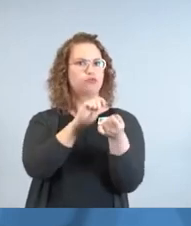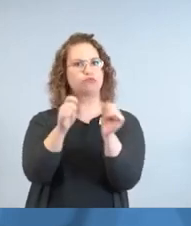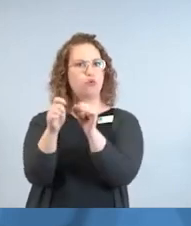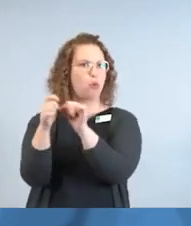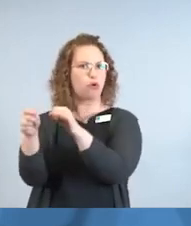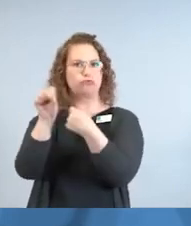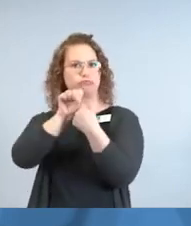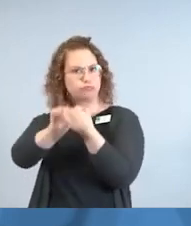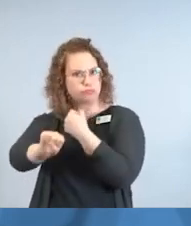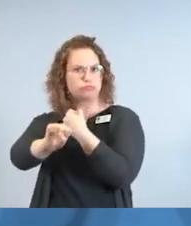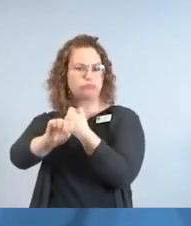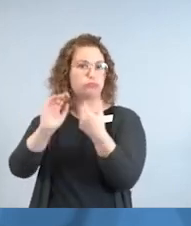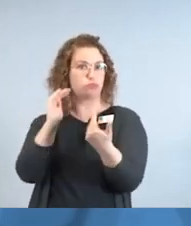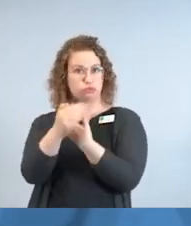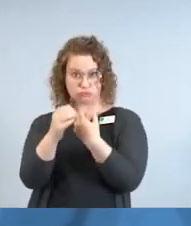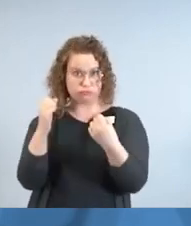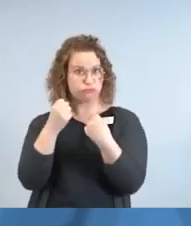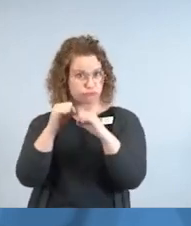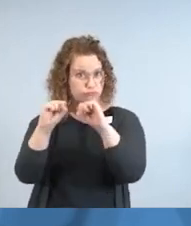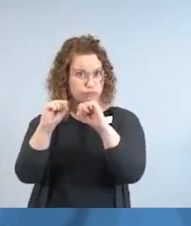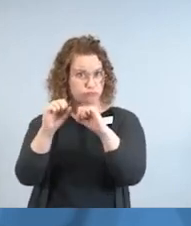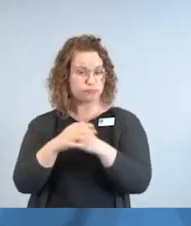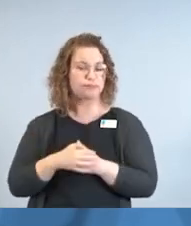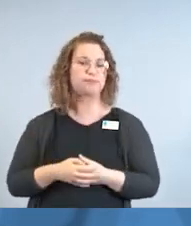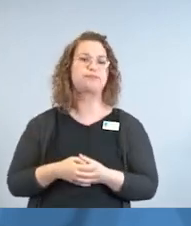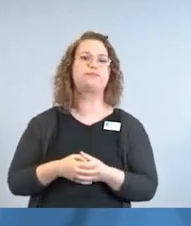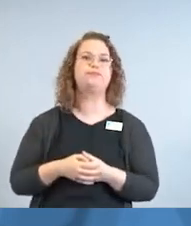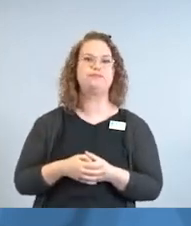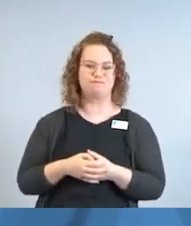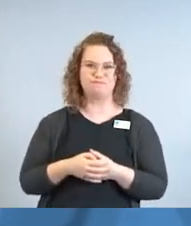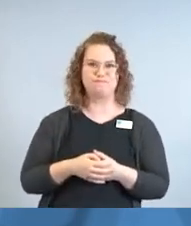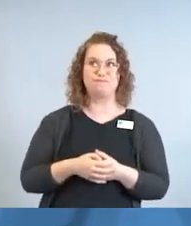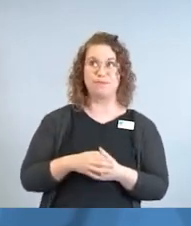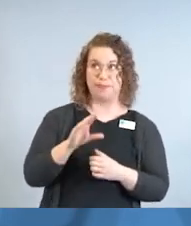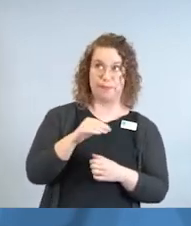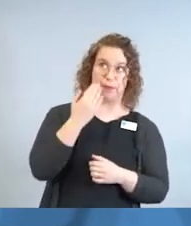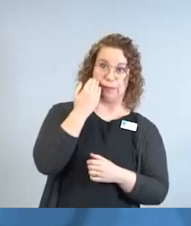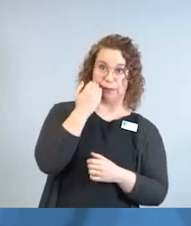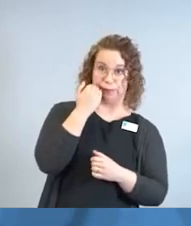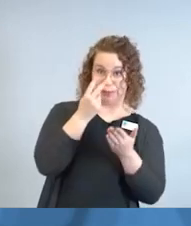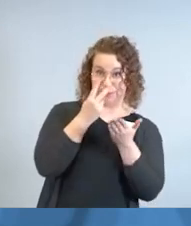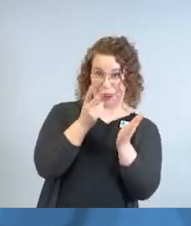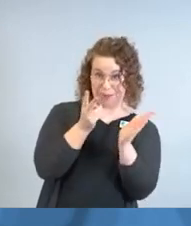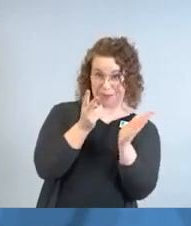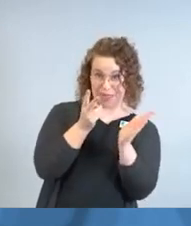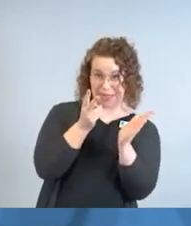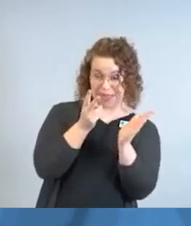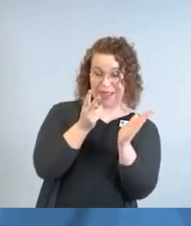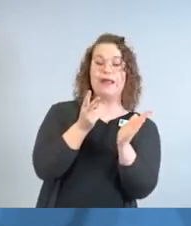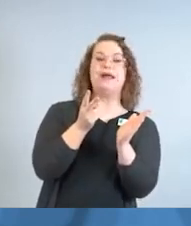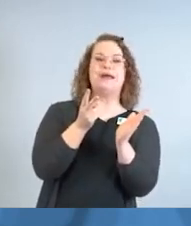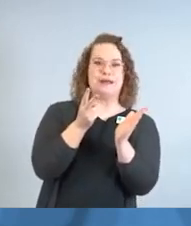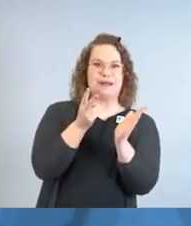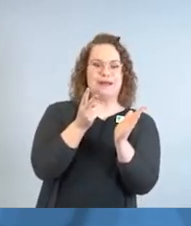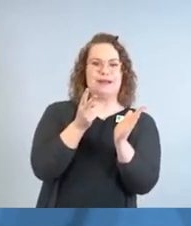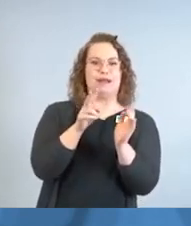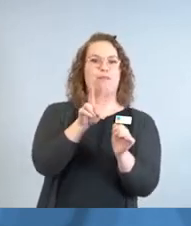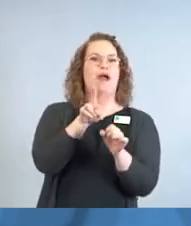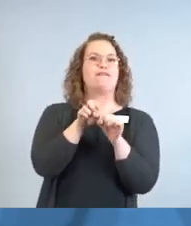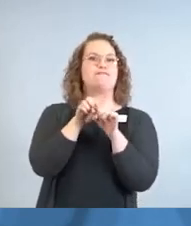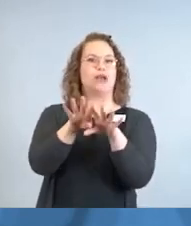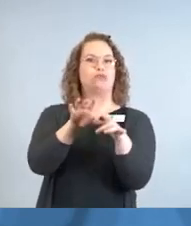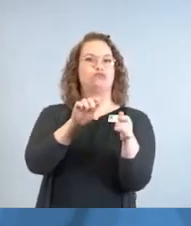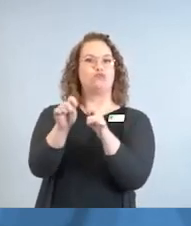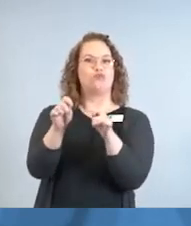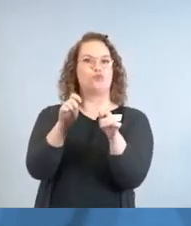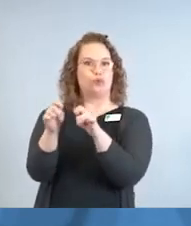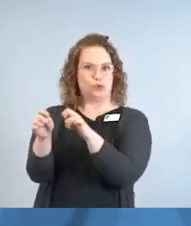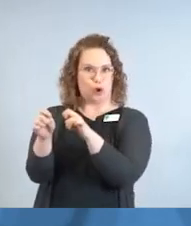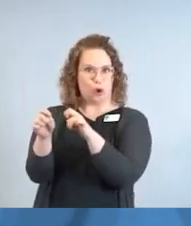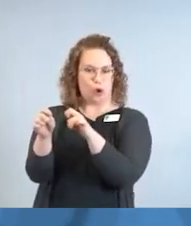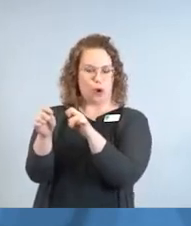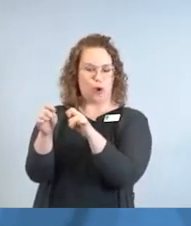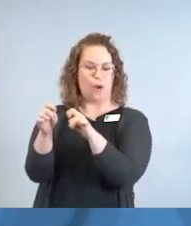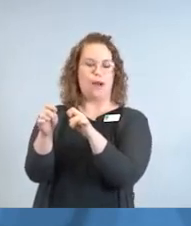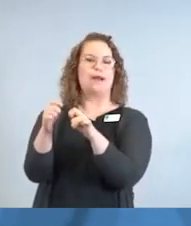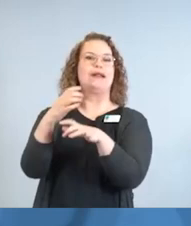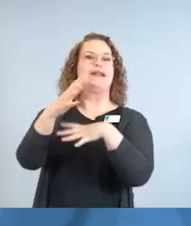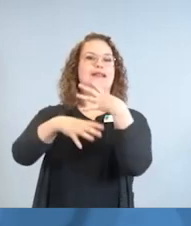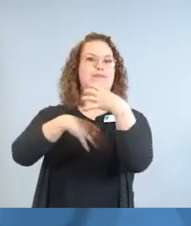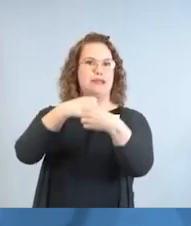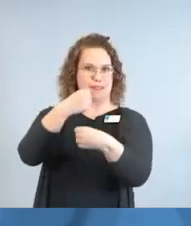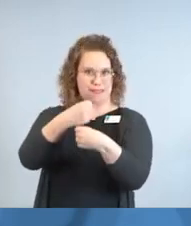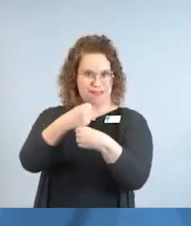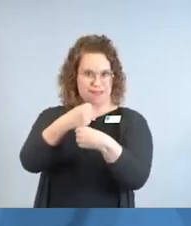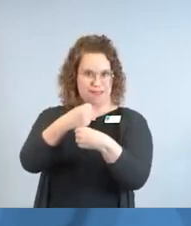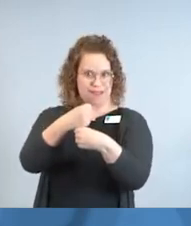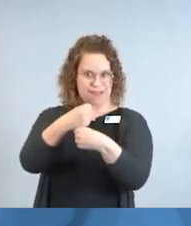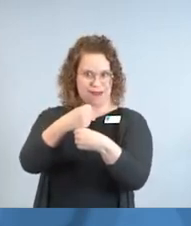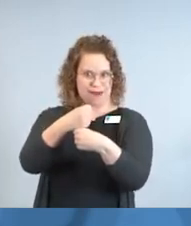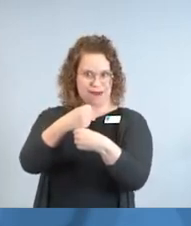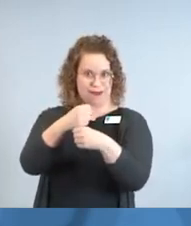Tämä oli nyt se, mitä näytin. Brittivariantteja kohtaan teho on lähestulkoon yhtä hyvä,